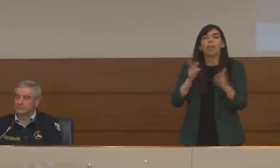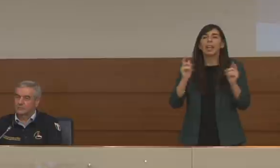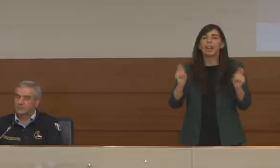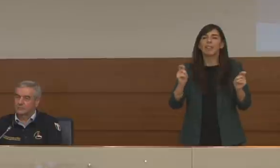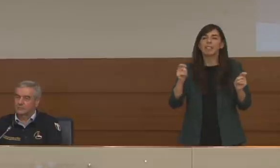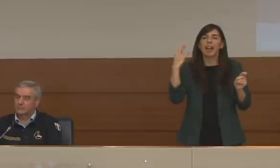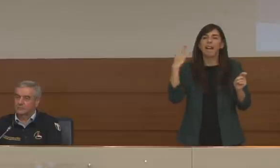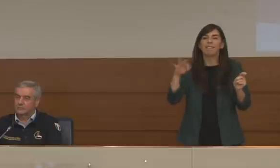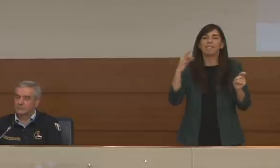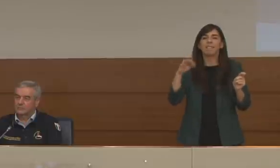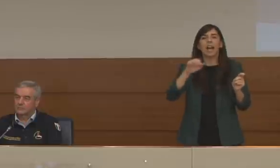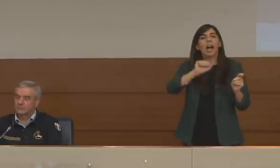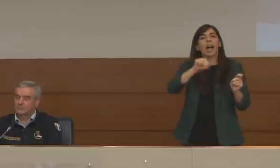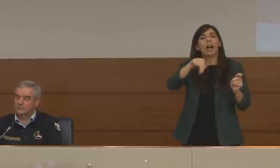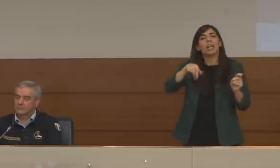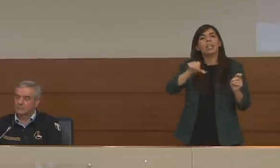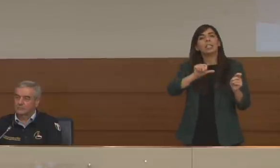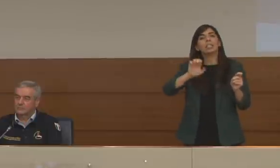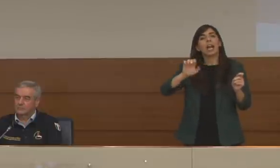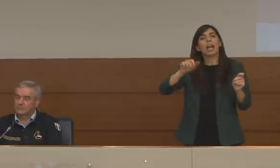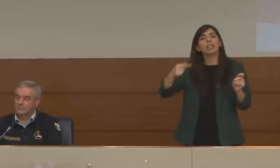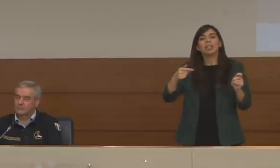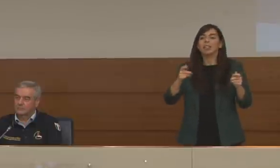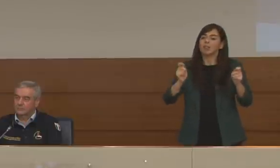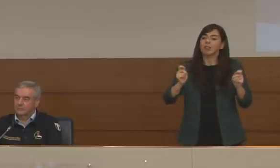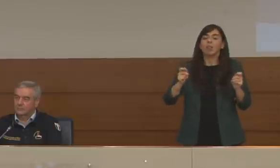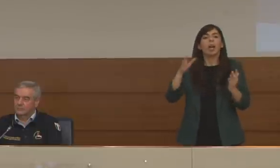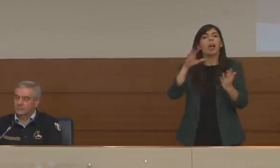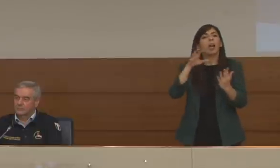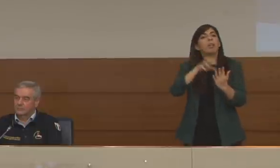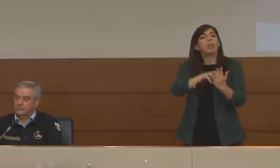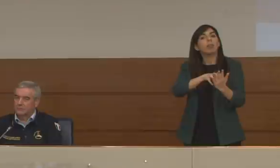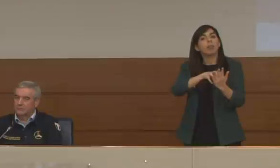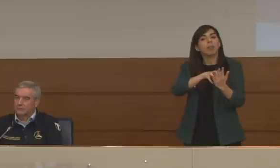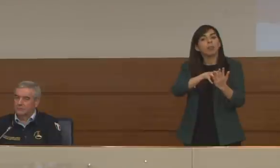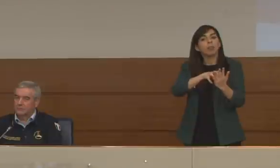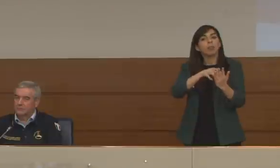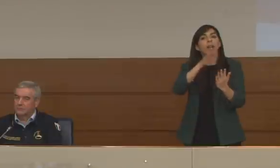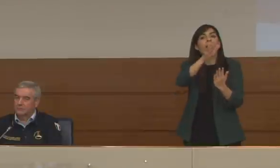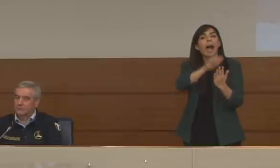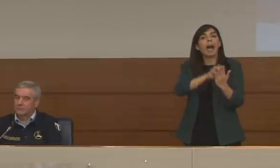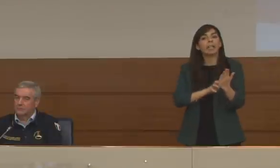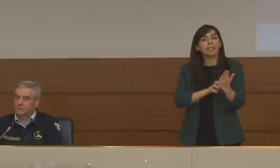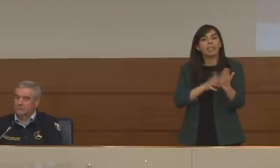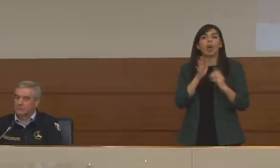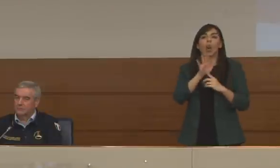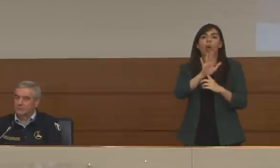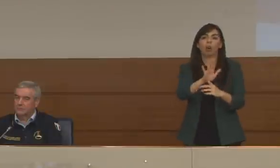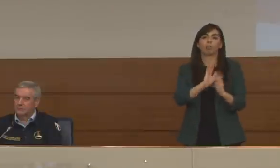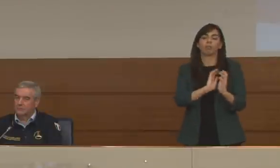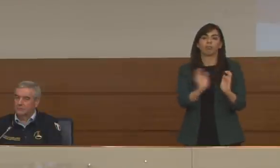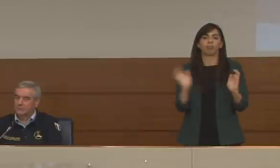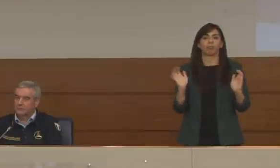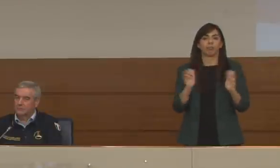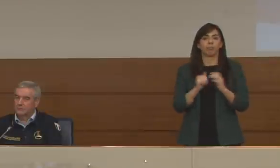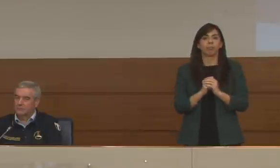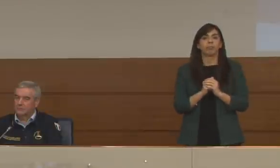è The Lancet, un punto della situazione che fa vedere svariate cose. Uno, che in diversi